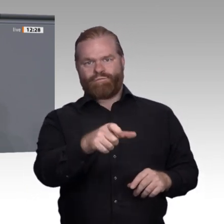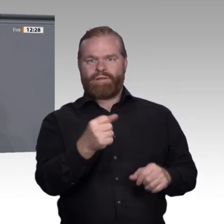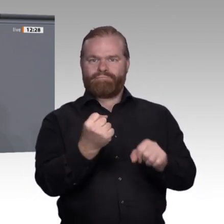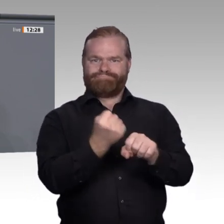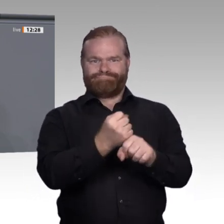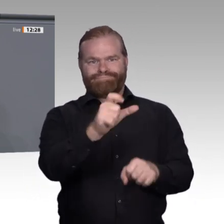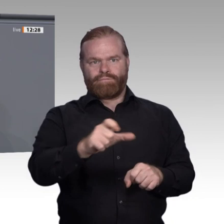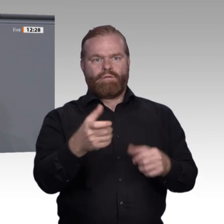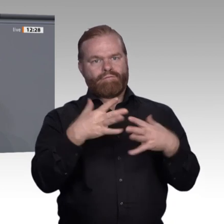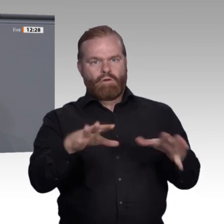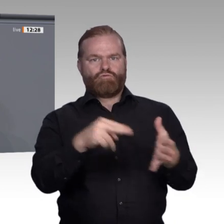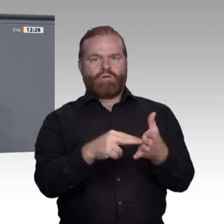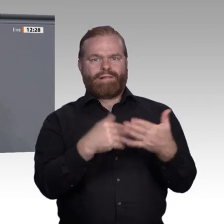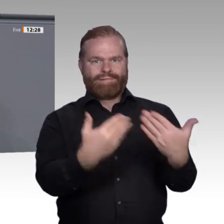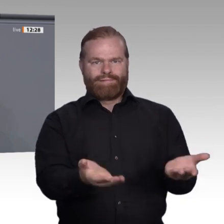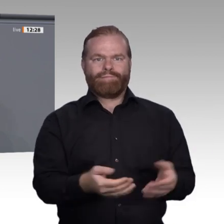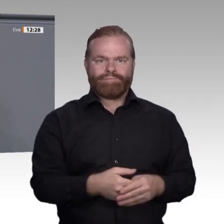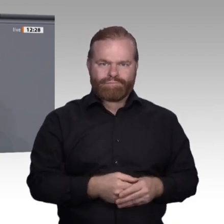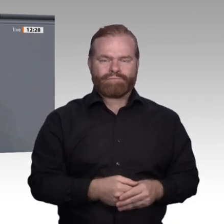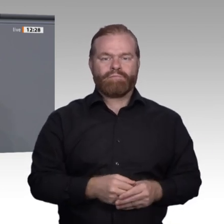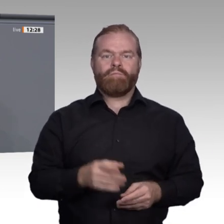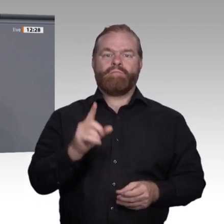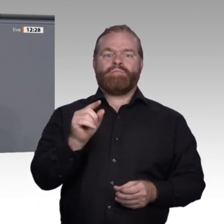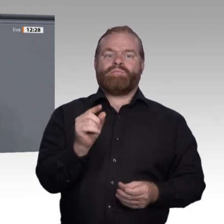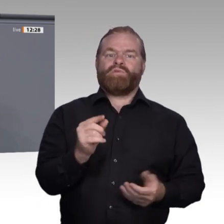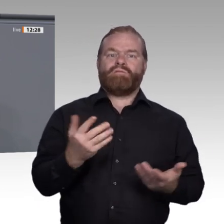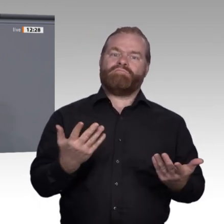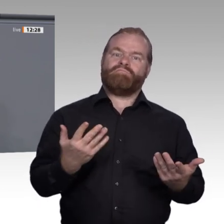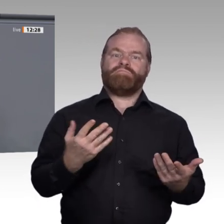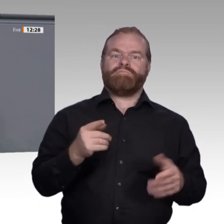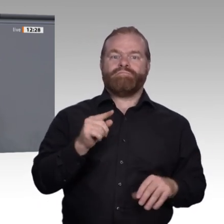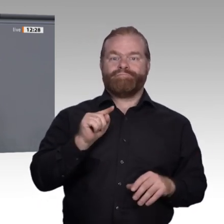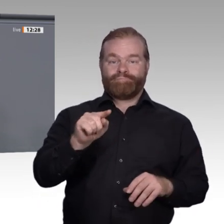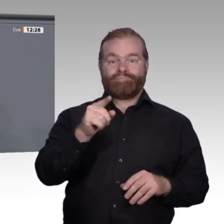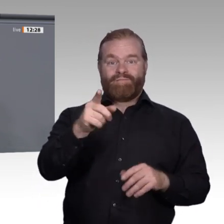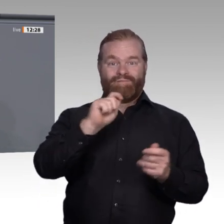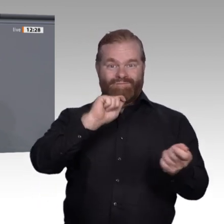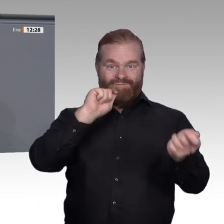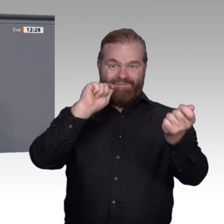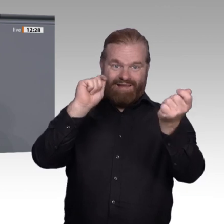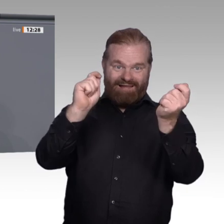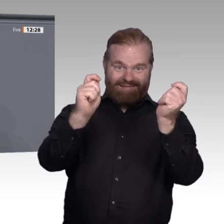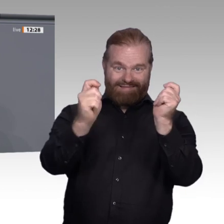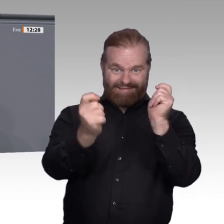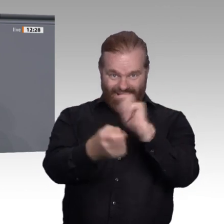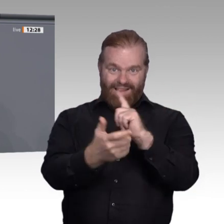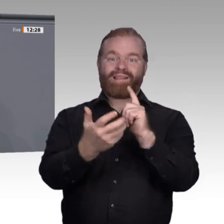nach einem Transferkurzarbeitergeld. Es ermöglicht Beschäftigten, sich zu qualifizieren,